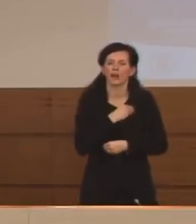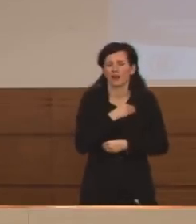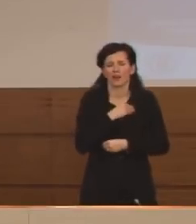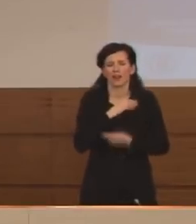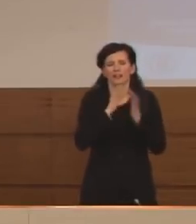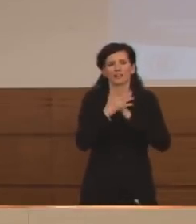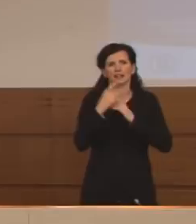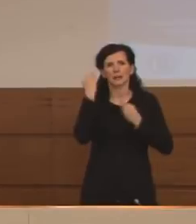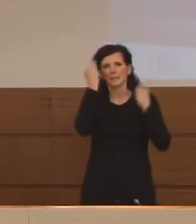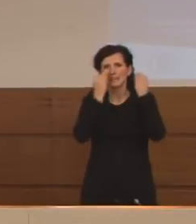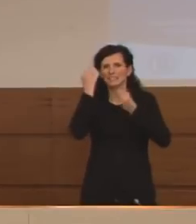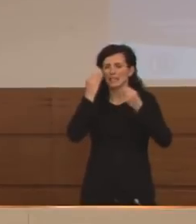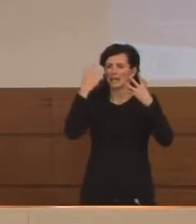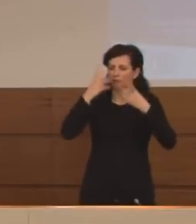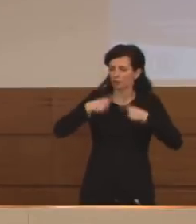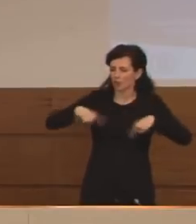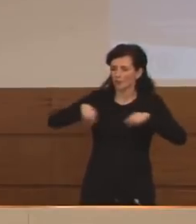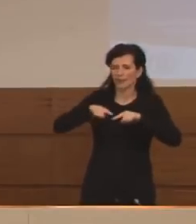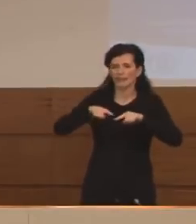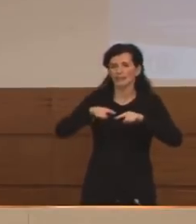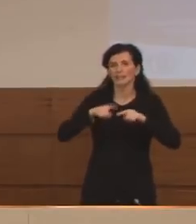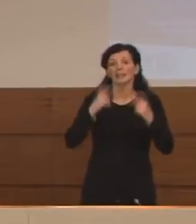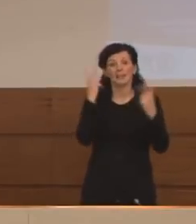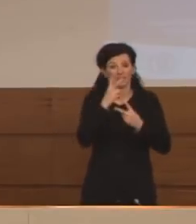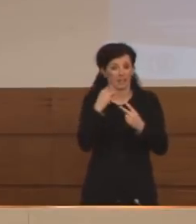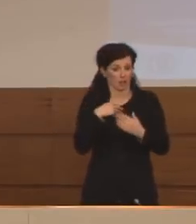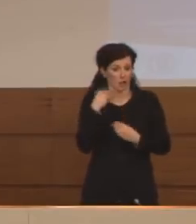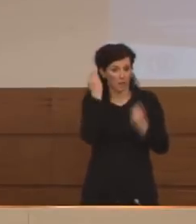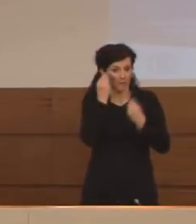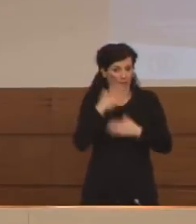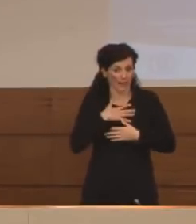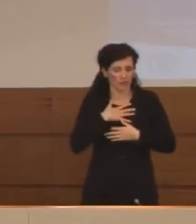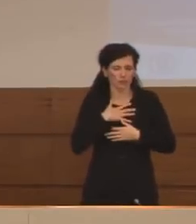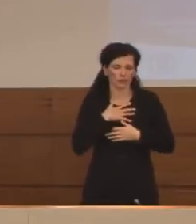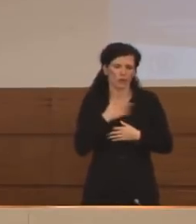Che sono per la verità, per quello che mi riguarda, assai pochi.